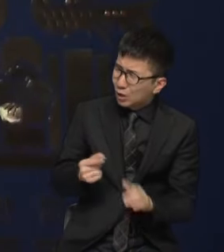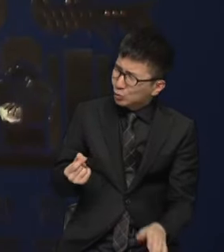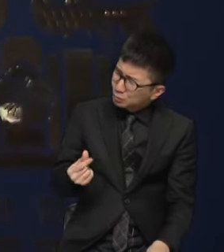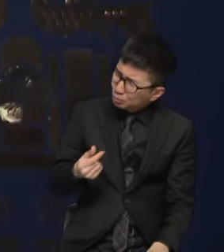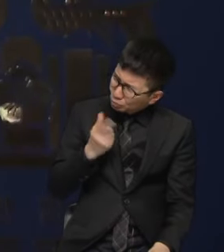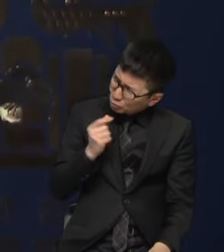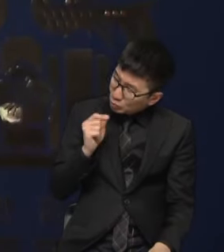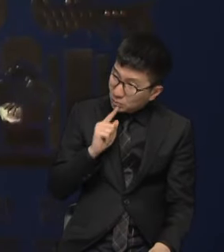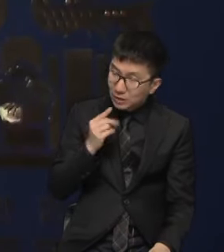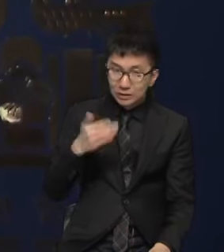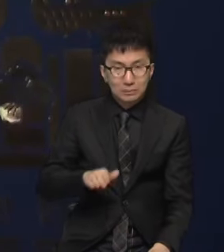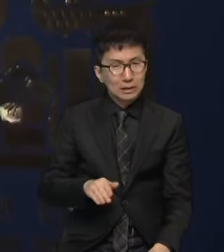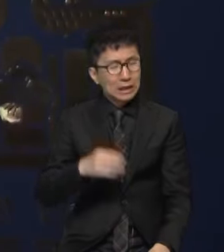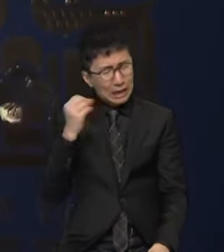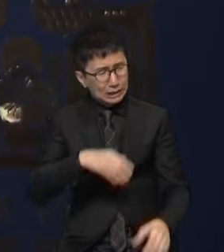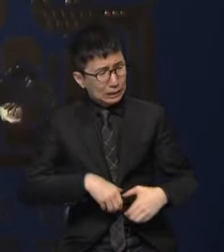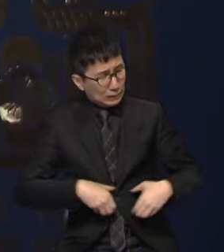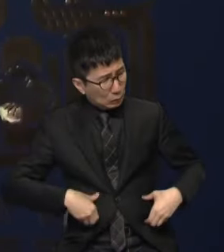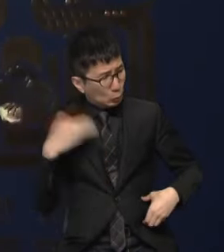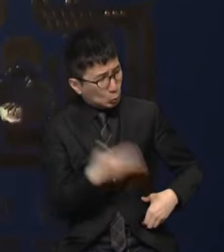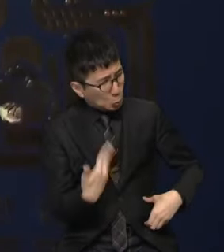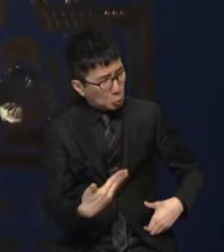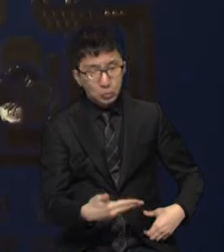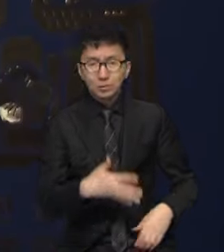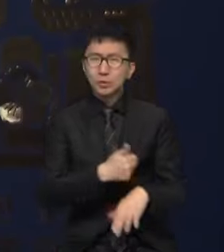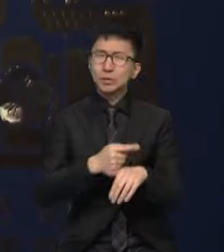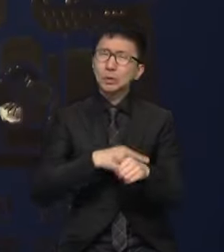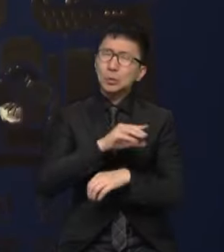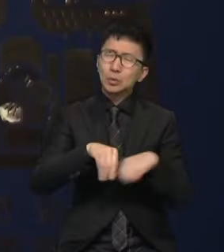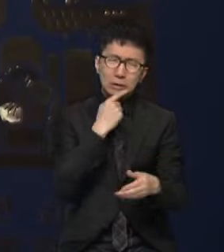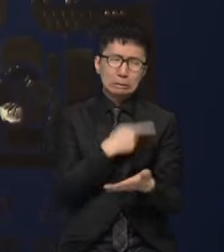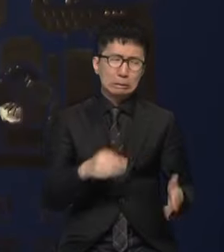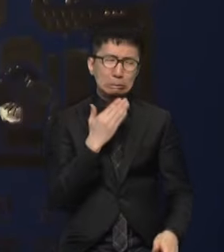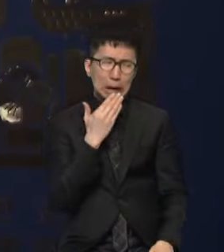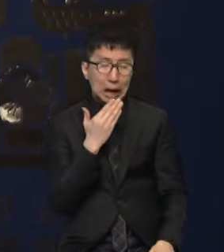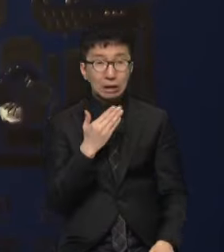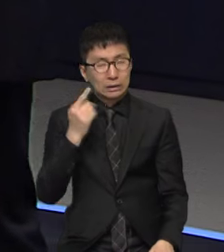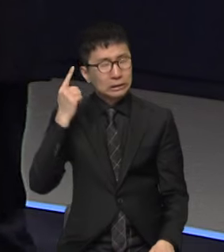총선에 독이 될 수 있다는 반론도 만만치 않았던 걸로 전해졌습니다.